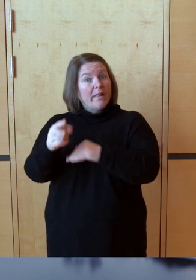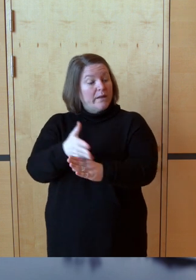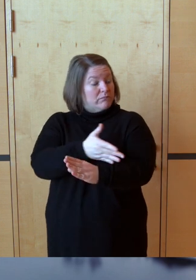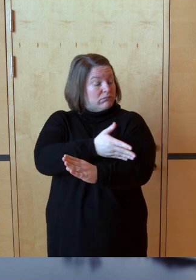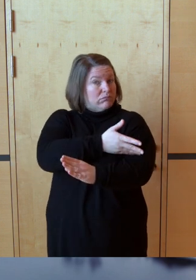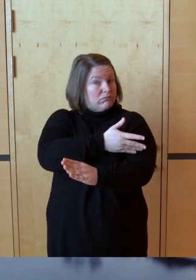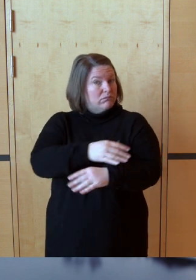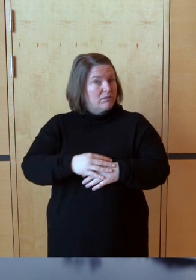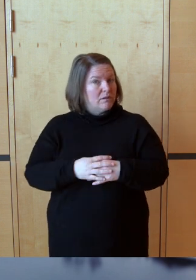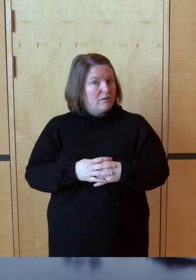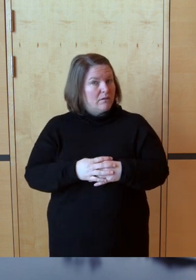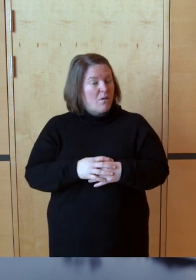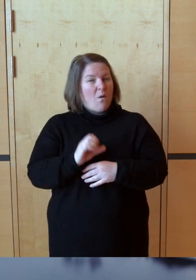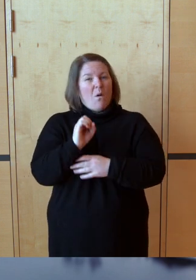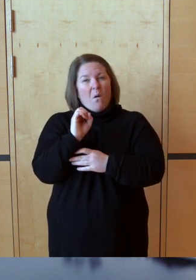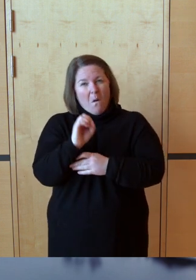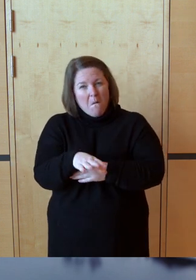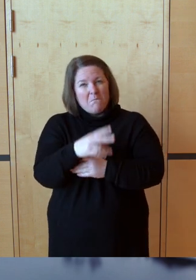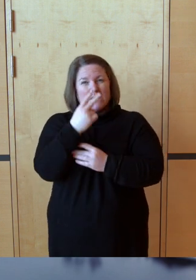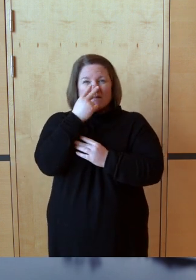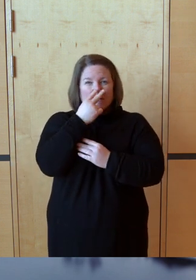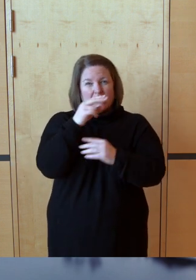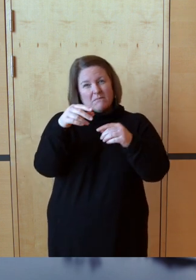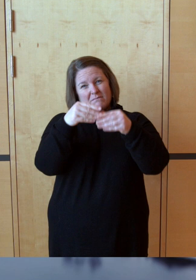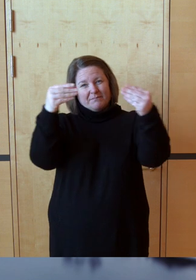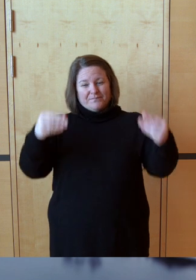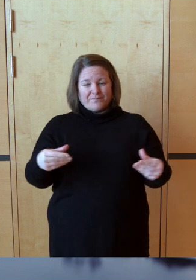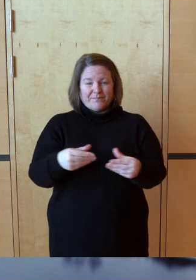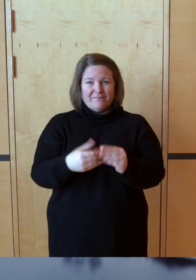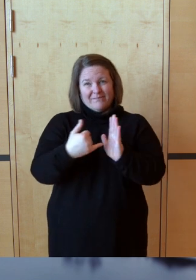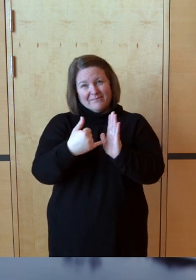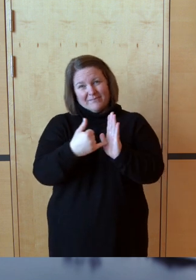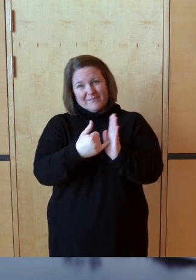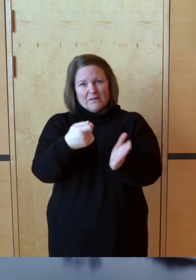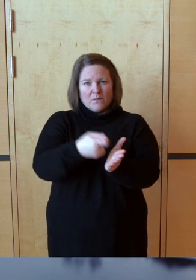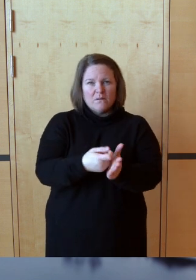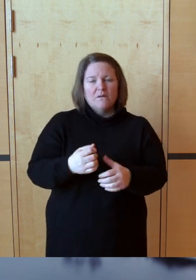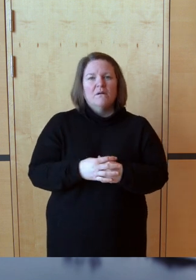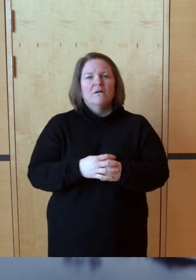Tittar du på de handlingar underlag som finns tillhanda i för det här beslutet så kan man inte säga att det finns någon grund